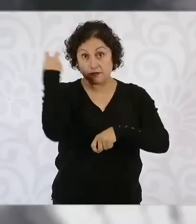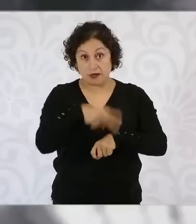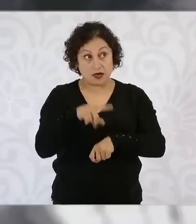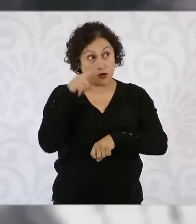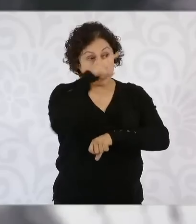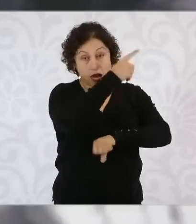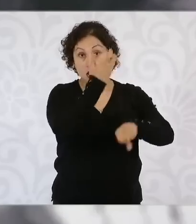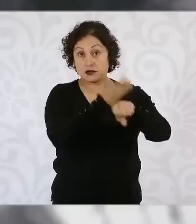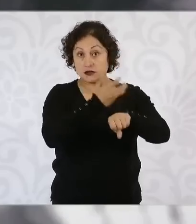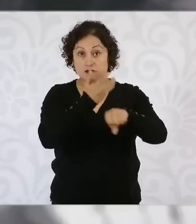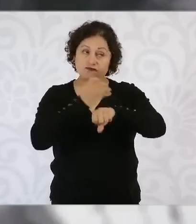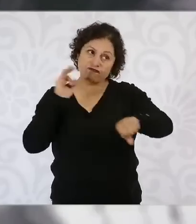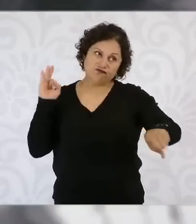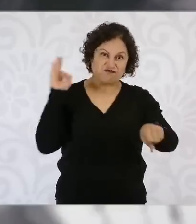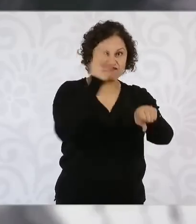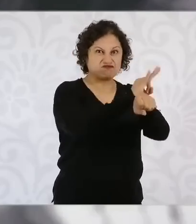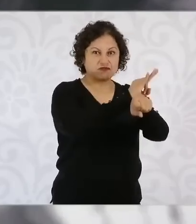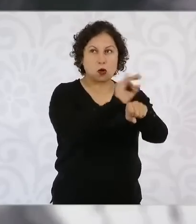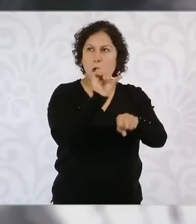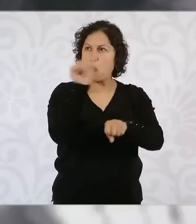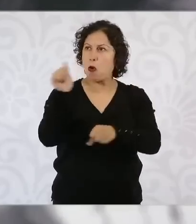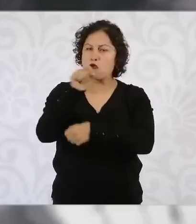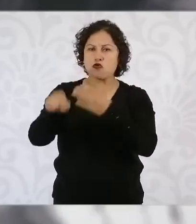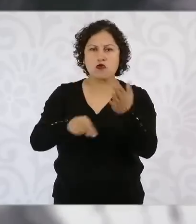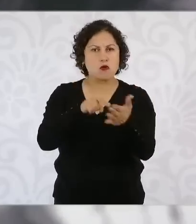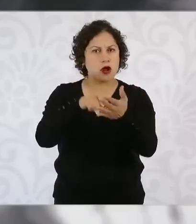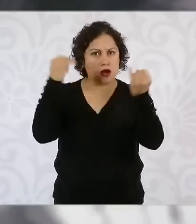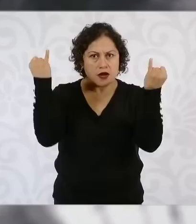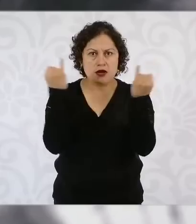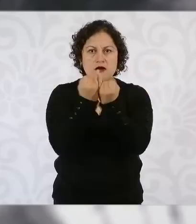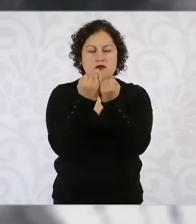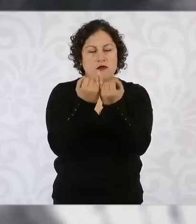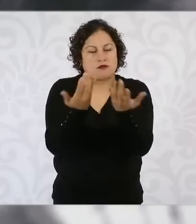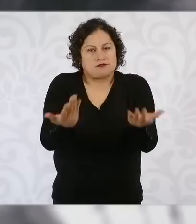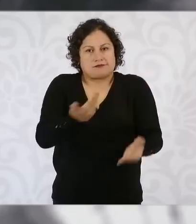mexicanos en cualquier lugar del mundo y en particular en los Estados Unidos sino que lo